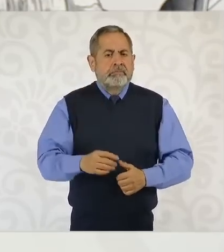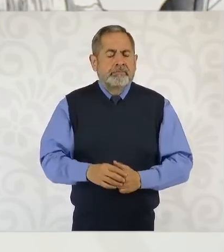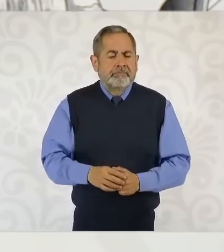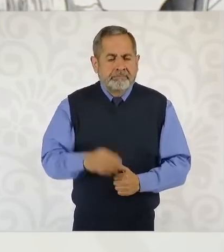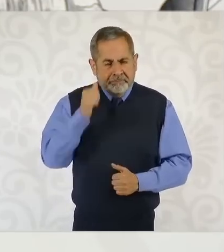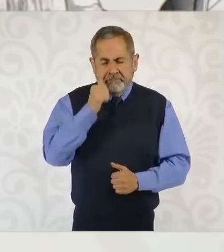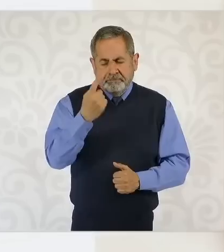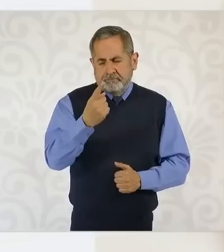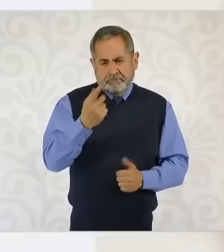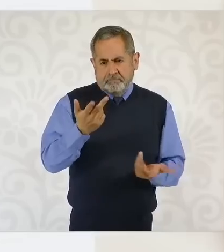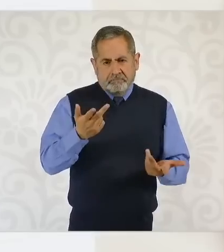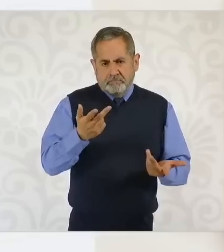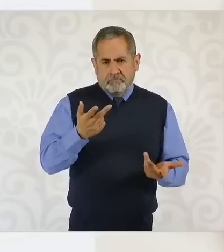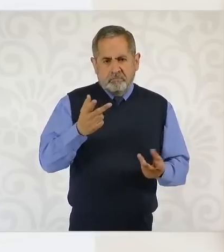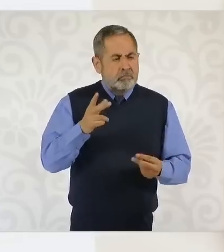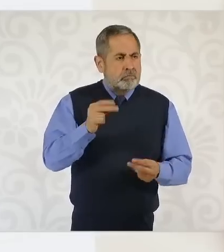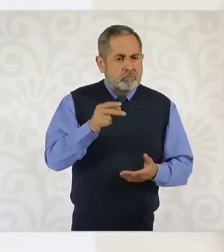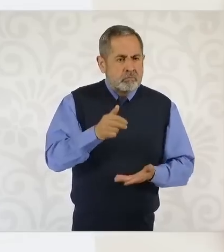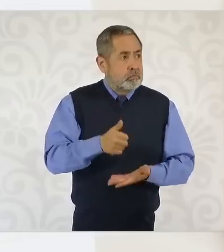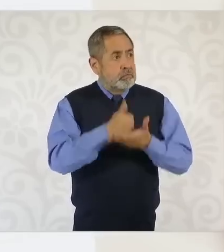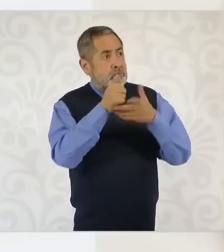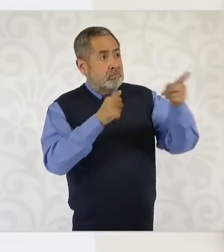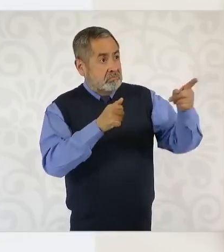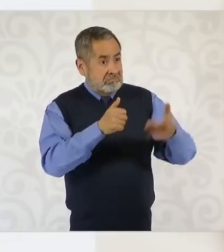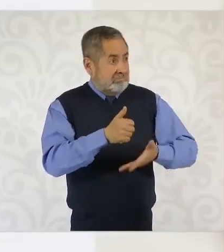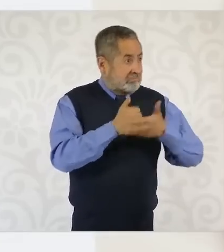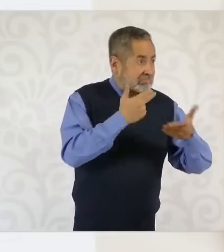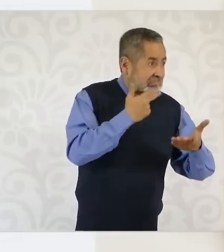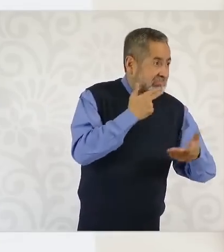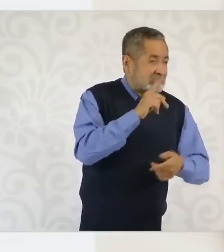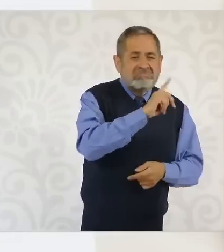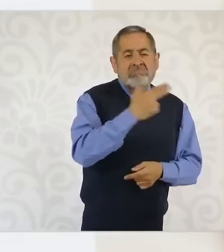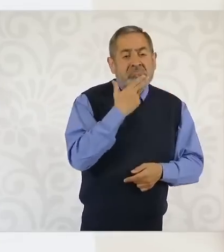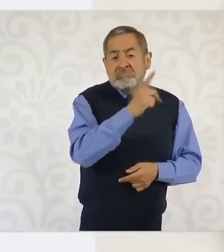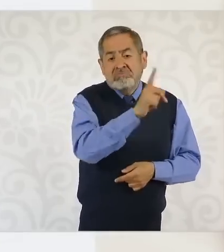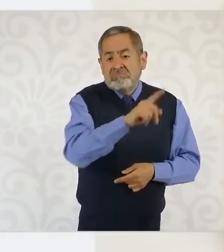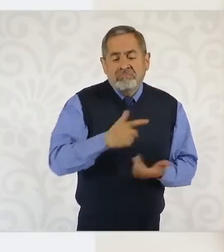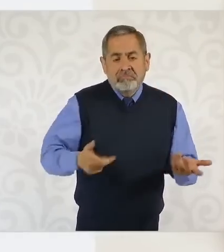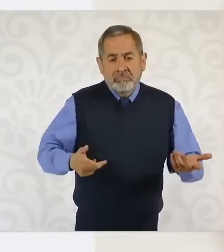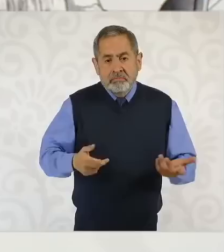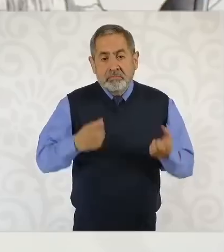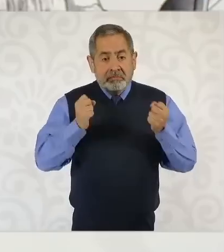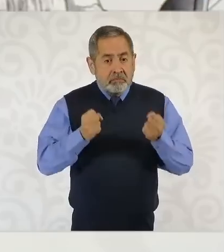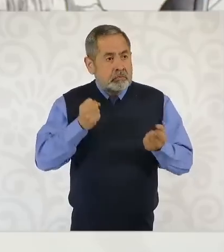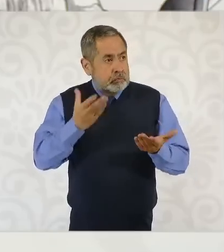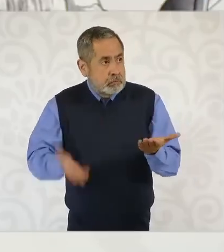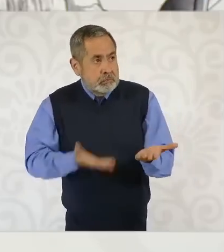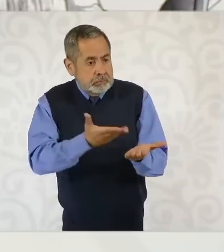no ayuda Esto ni a ellos ni a nosotros se hicieron muchas propuestas sobre la mesa en